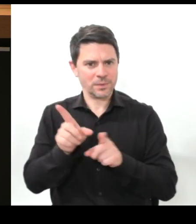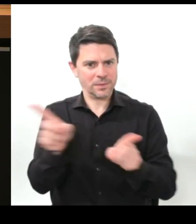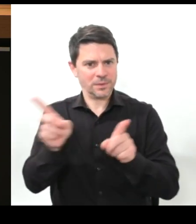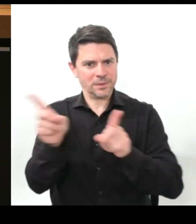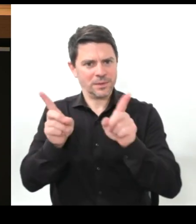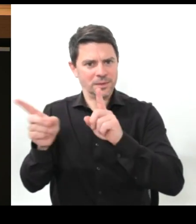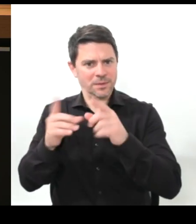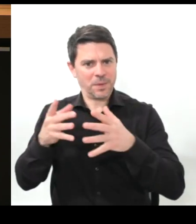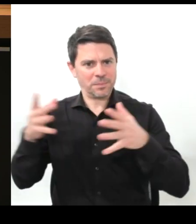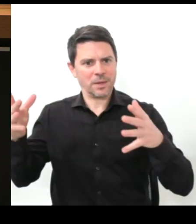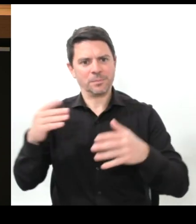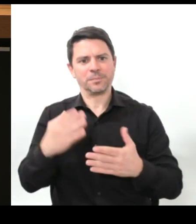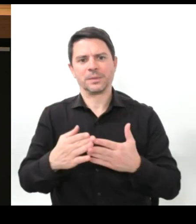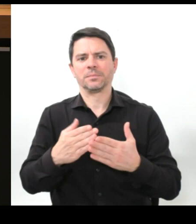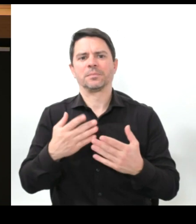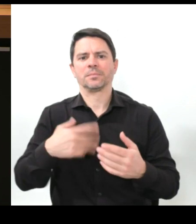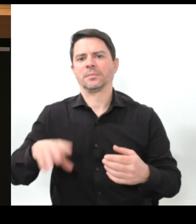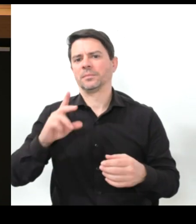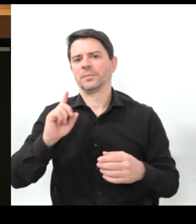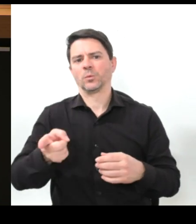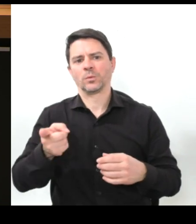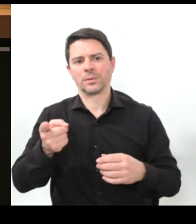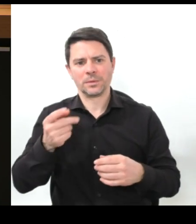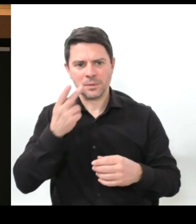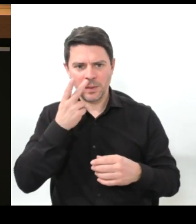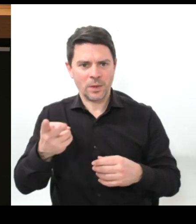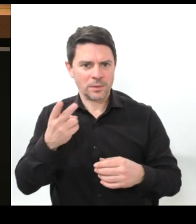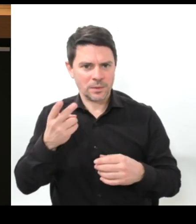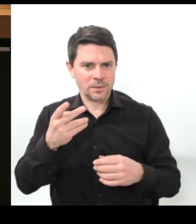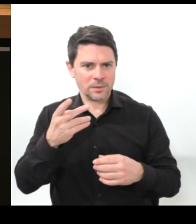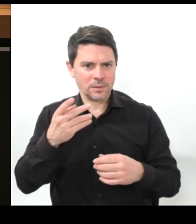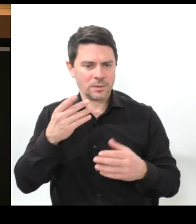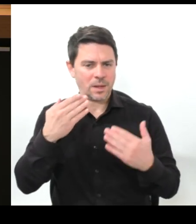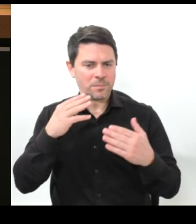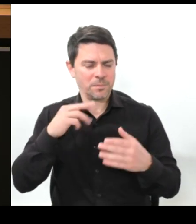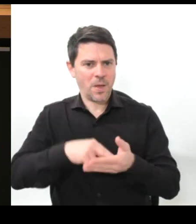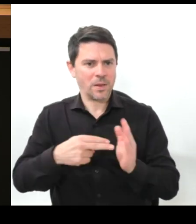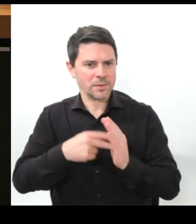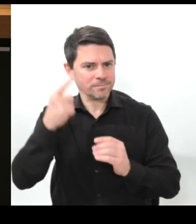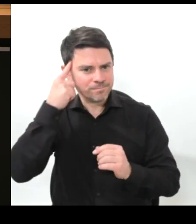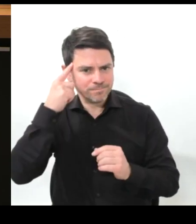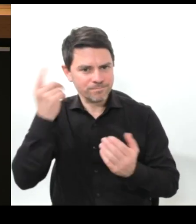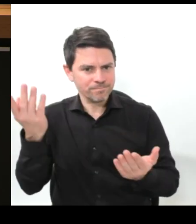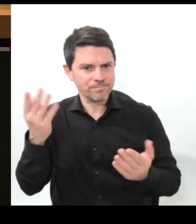haben, so wenig Zustimmung kann ich Ihnen zu Ihrem Verfahrensvorschlag signalisieren. Liebe Frau Meister: